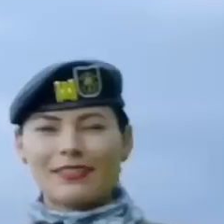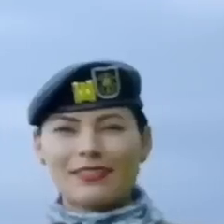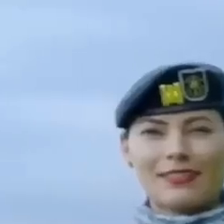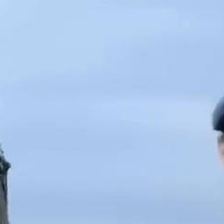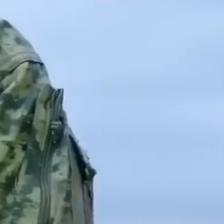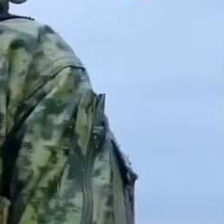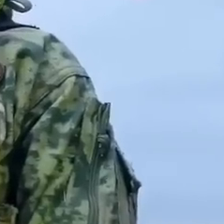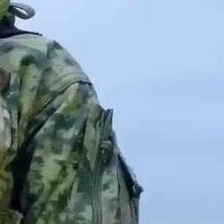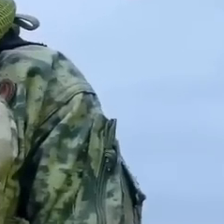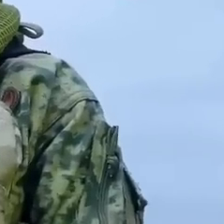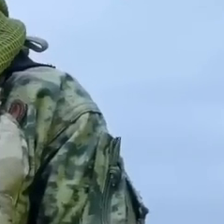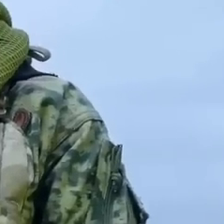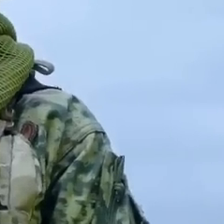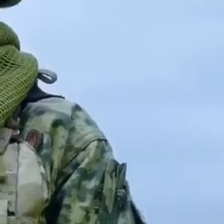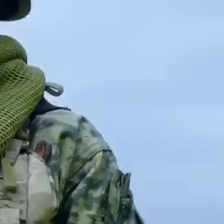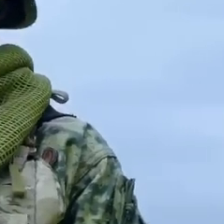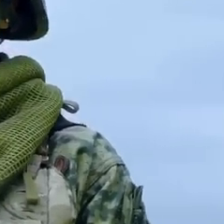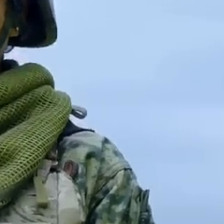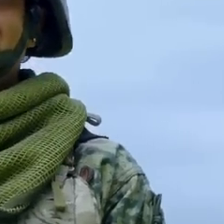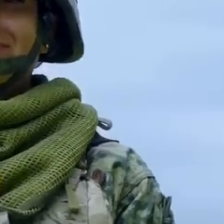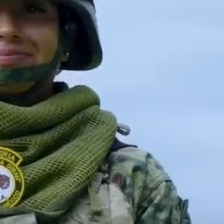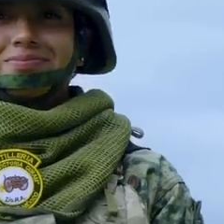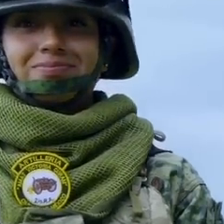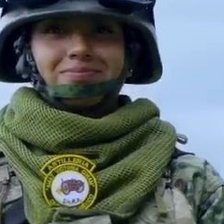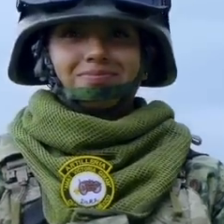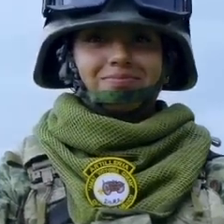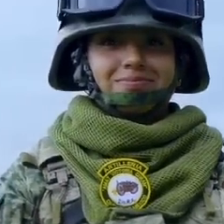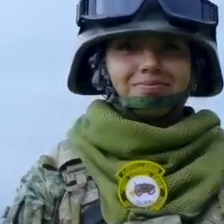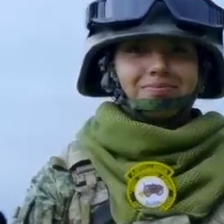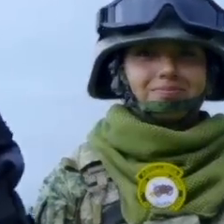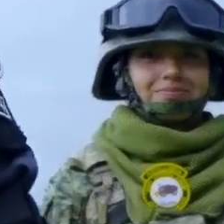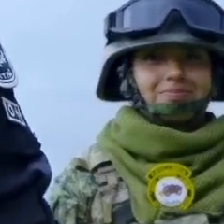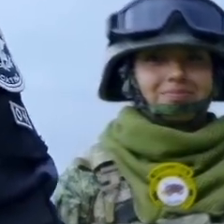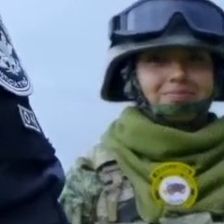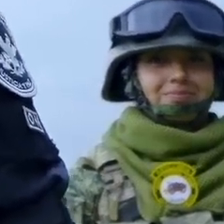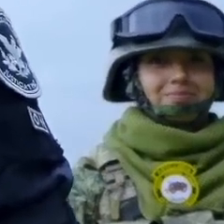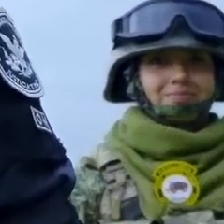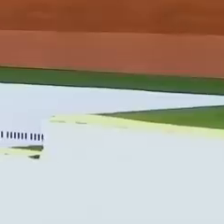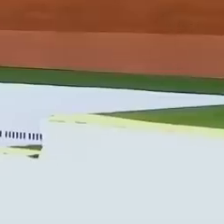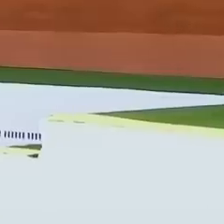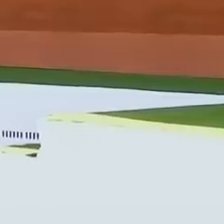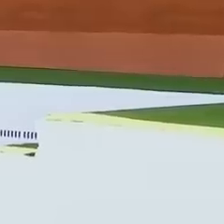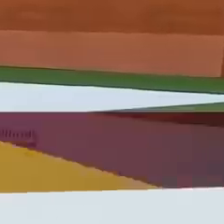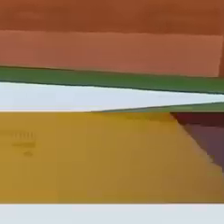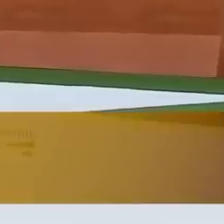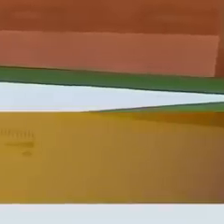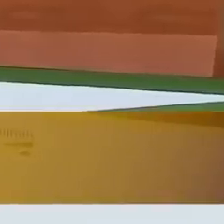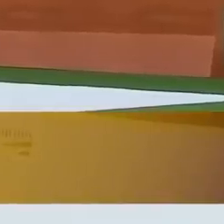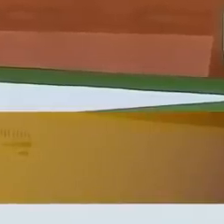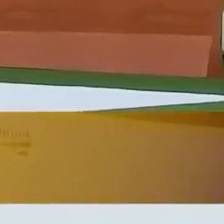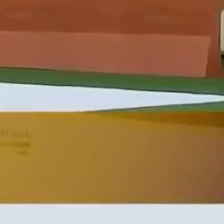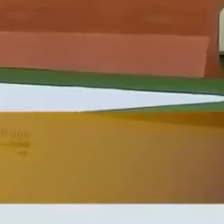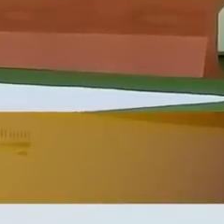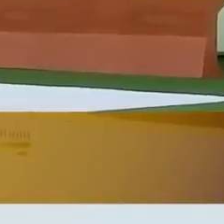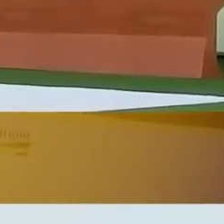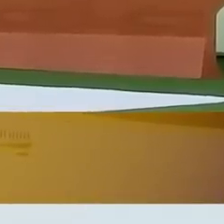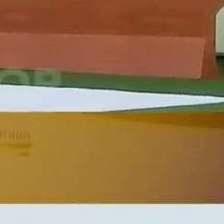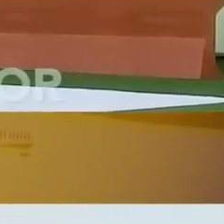con más del 75 por de aprobación y confianza de la población atender con humanismo disciplina y